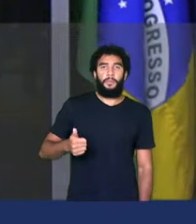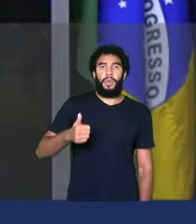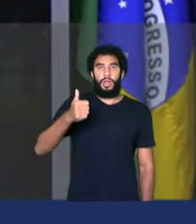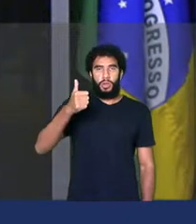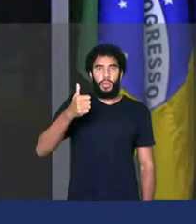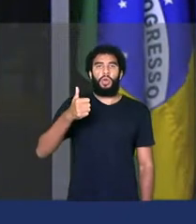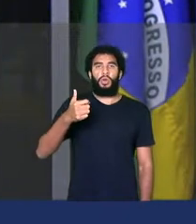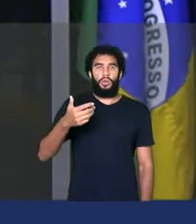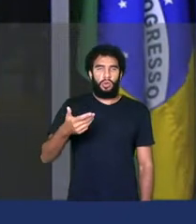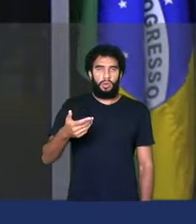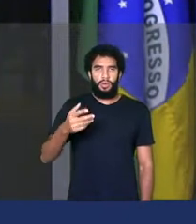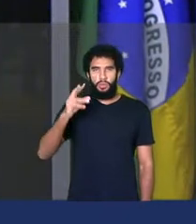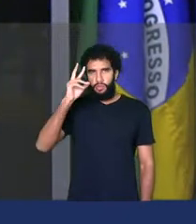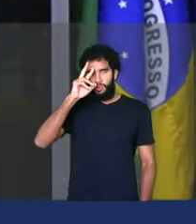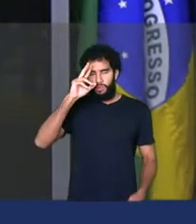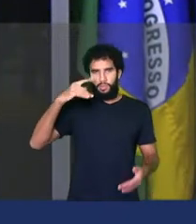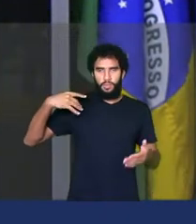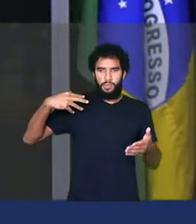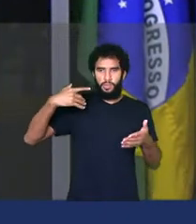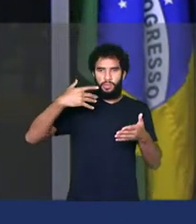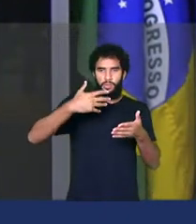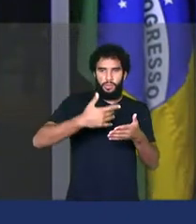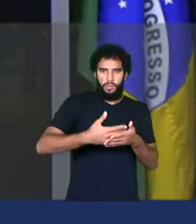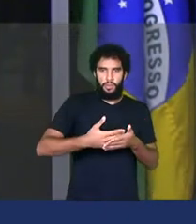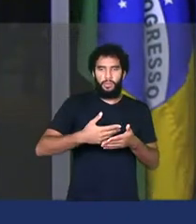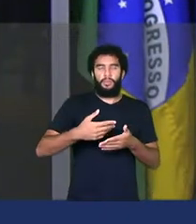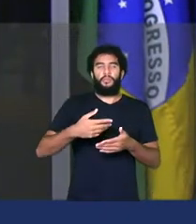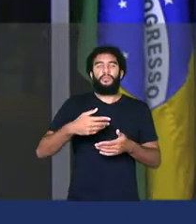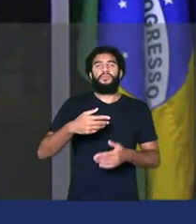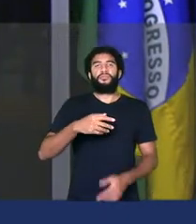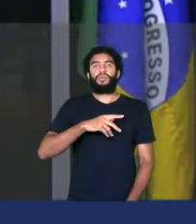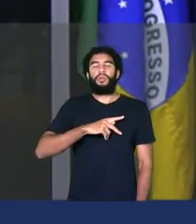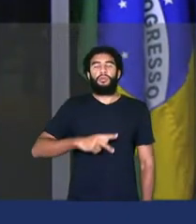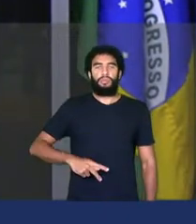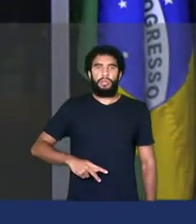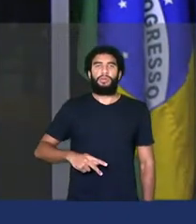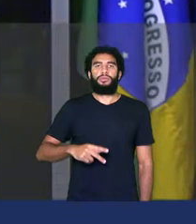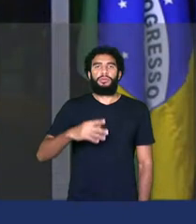QUE O BRASIL TEVE NA MINHA HISTÓRIA DE VIDA, O PRESIDENTE JAIR MESSIAS BOLSONARO QUE COM MUITA